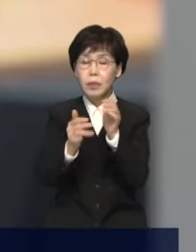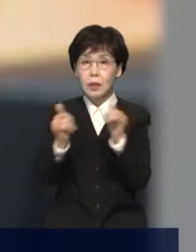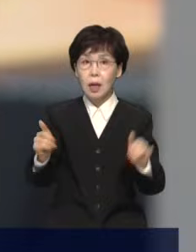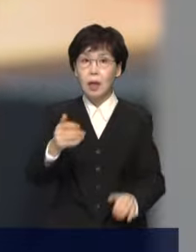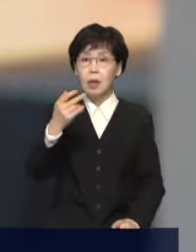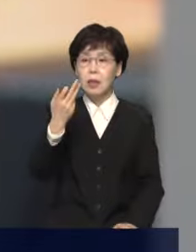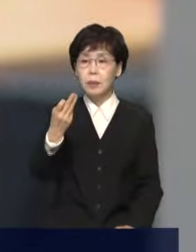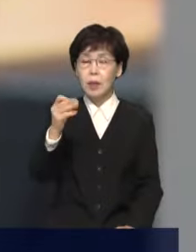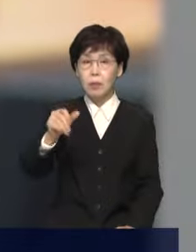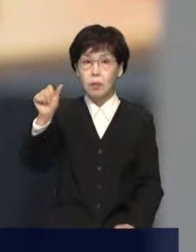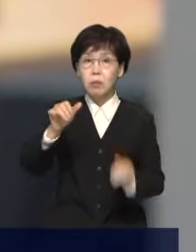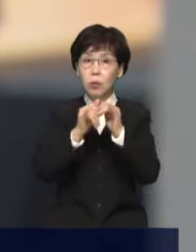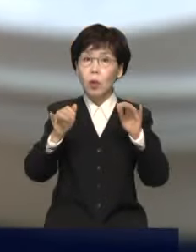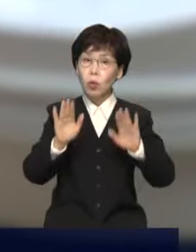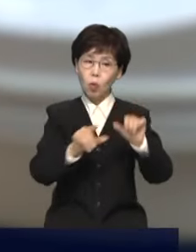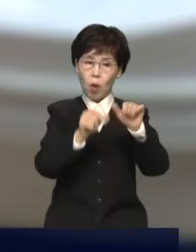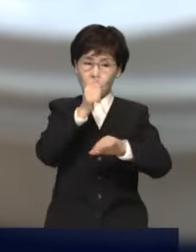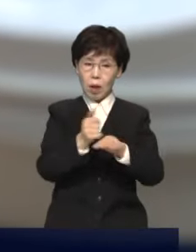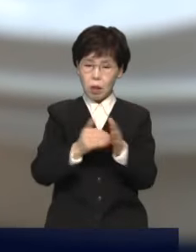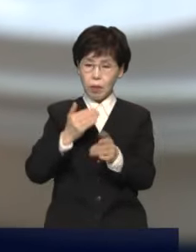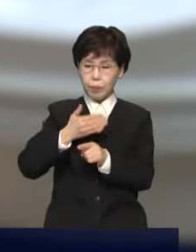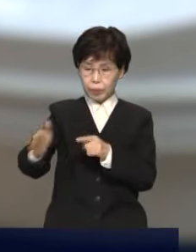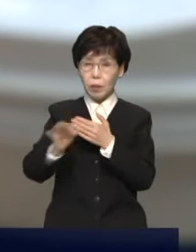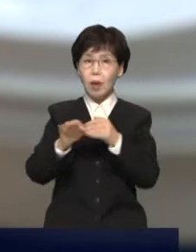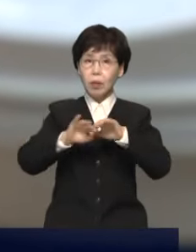말까지 상환을 끝내면 별도의 신청 절차 없이 신용회복이 이루어질 거라고